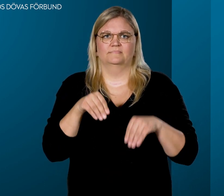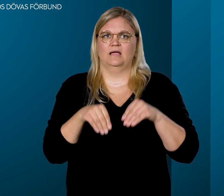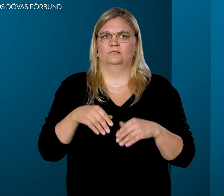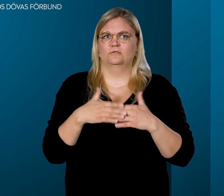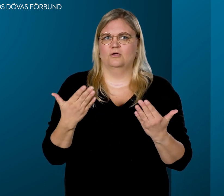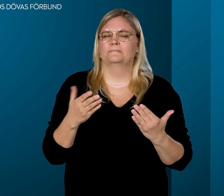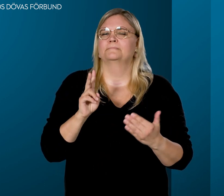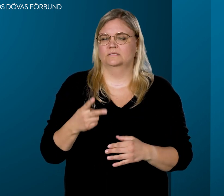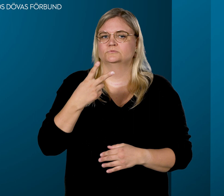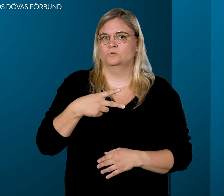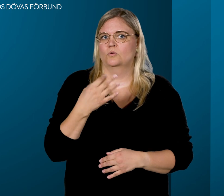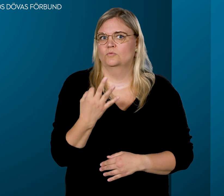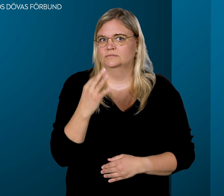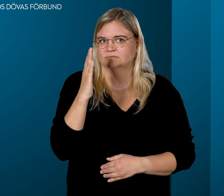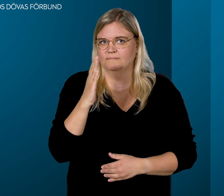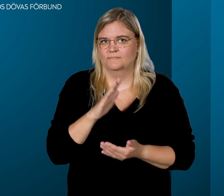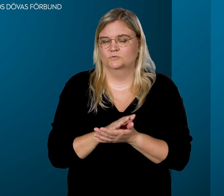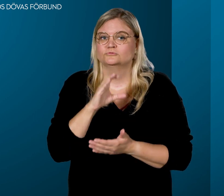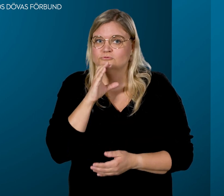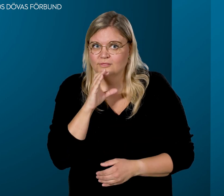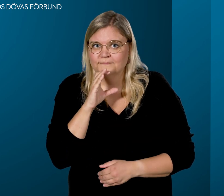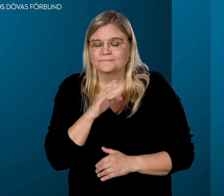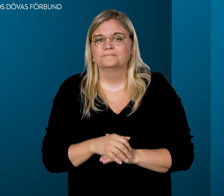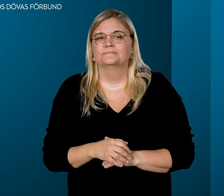Valdagen för presidentvalet är söndagen den 28 januari.